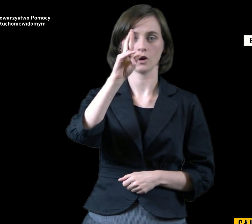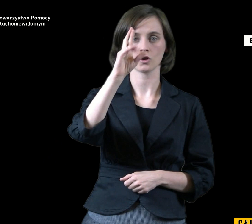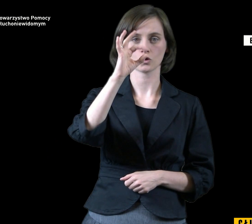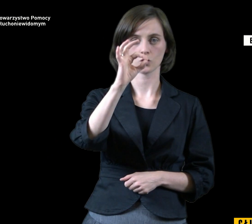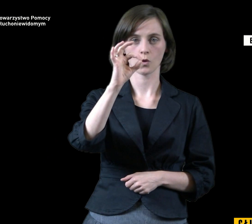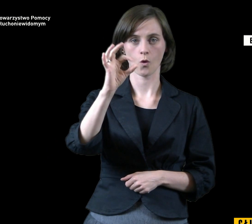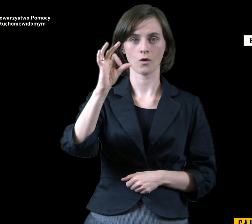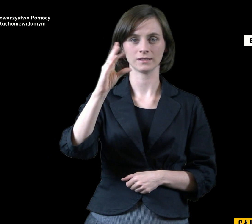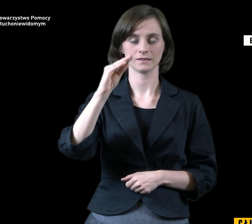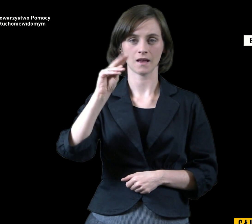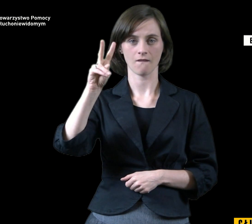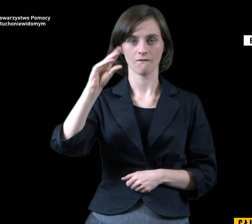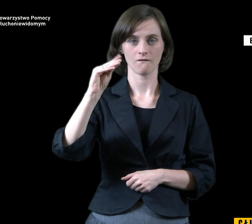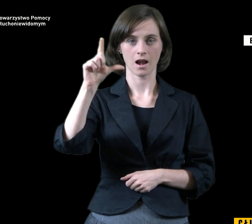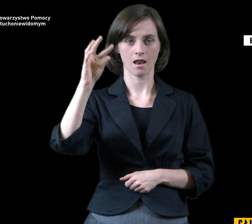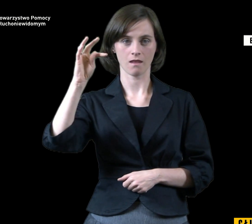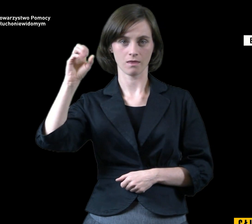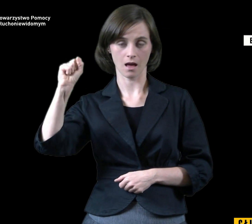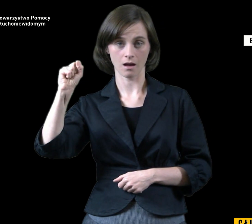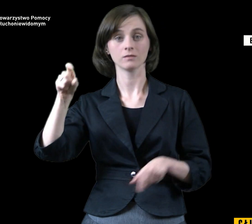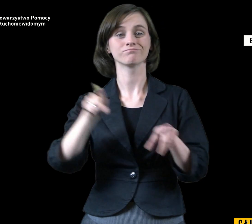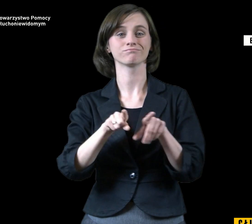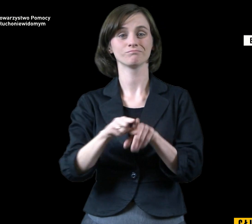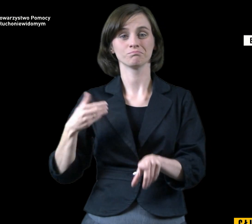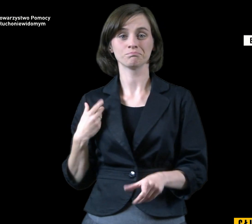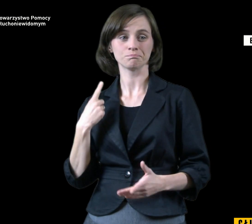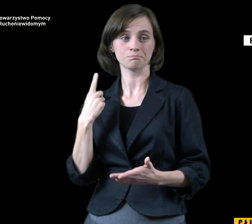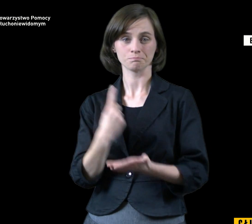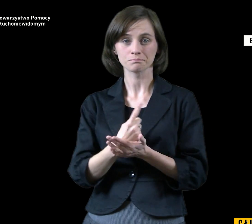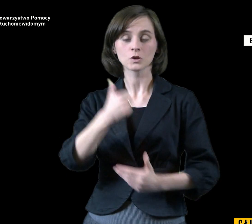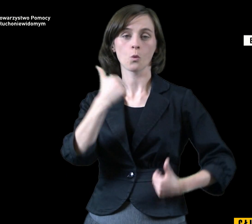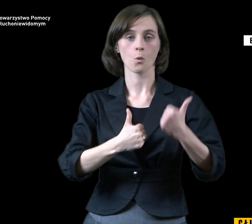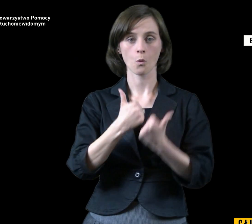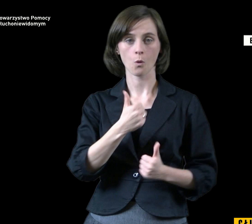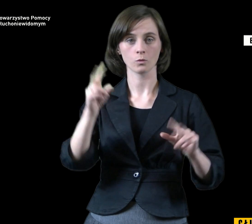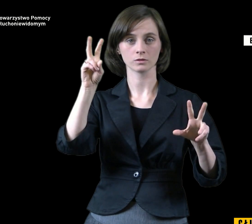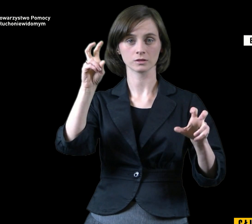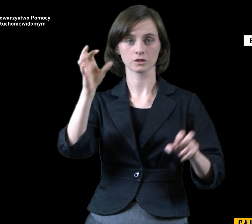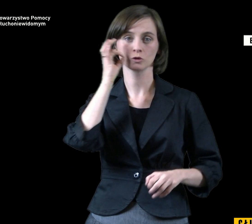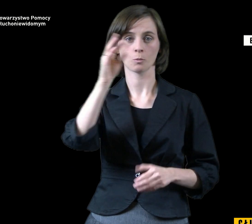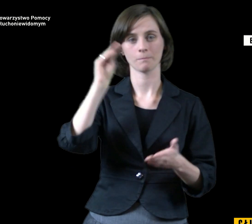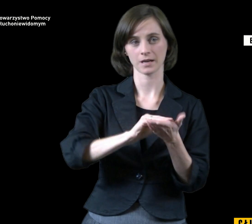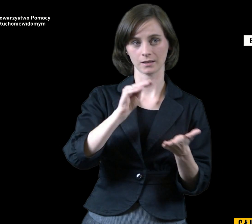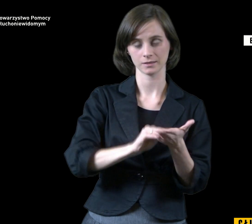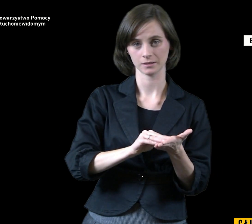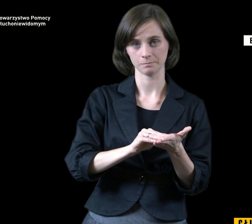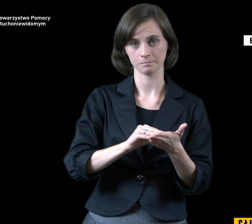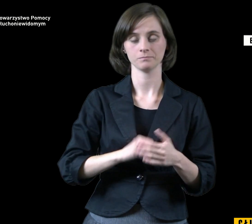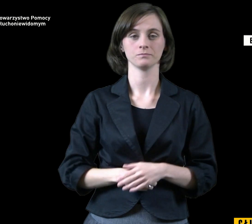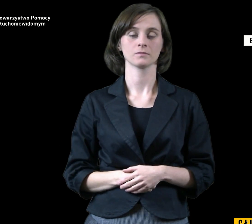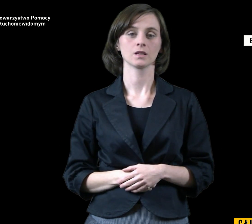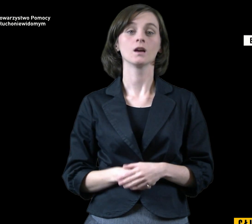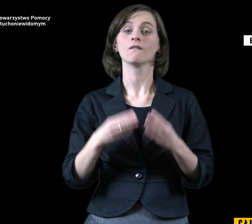im. F.D. Roosevelta oraz było laureatem konkursu „Dobre Praktyki".